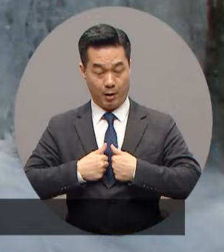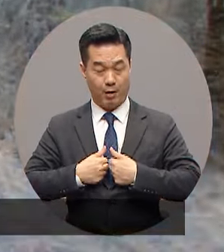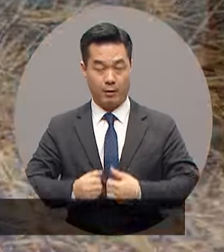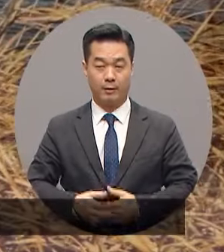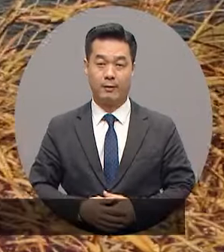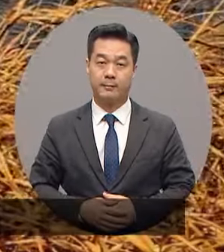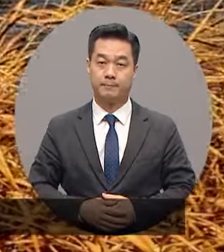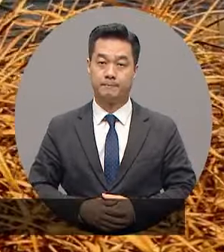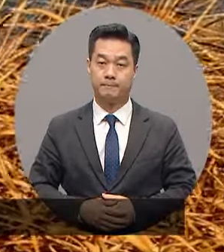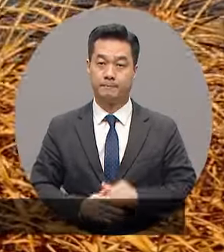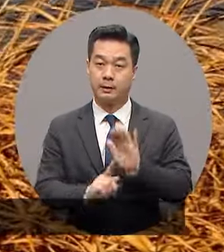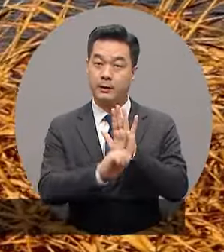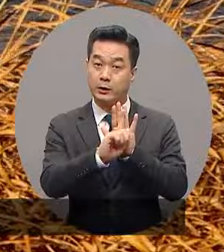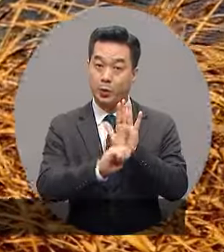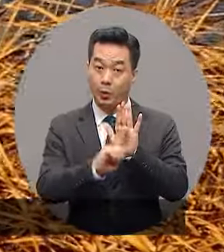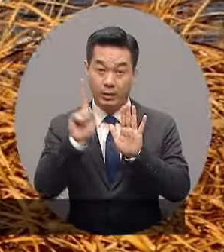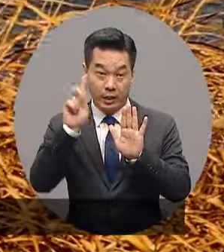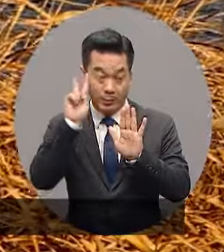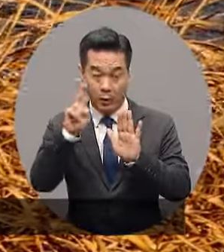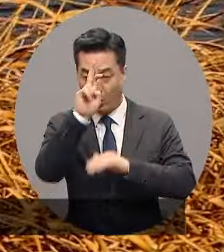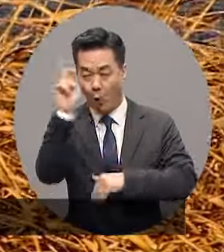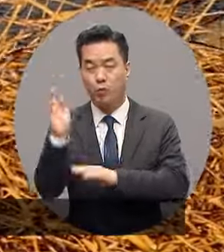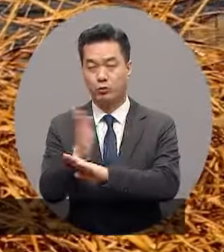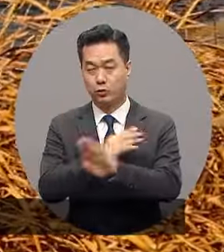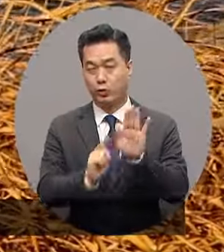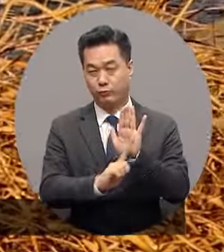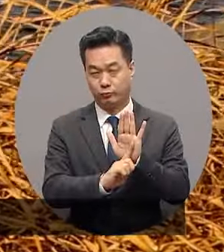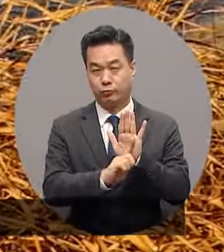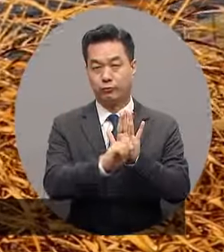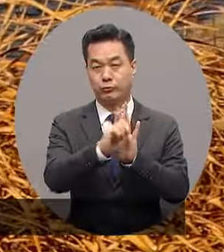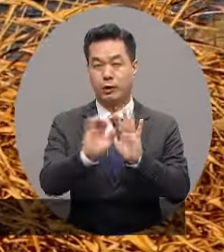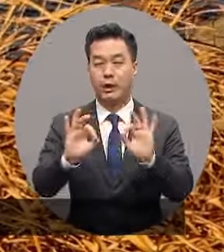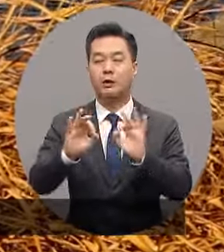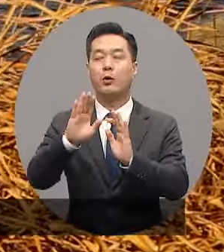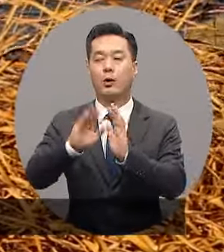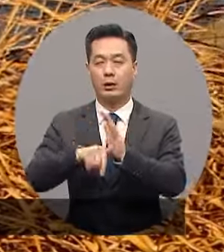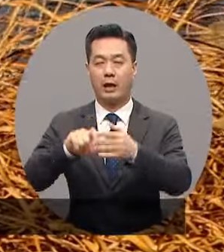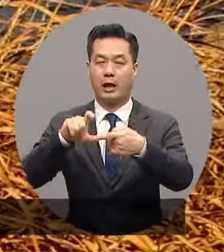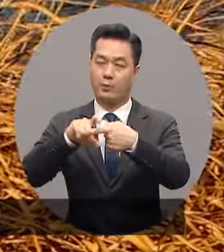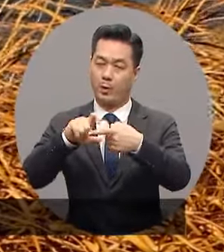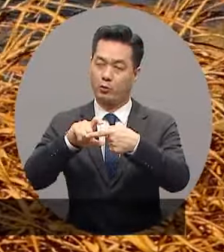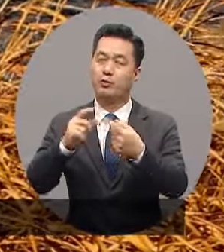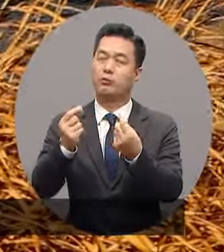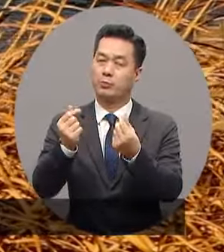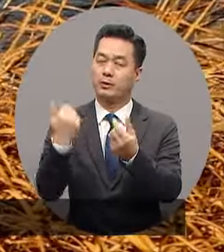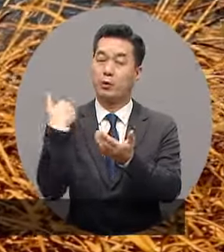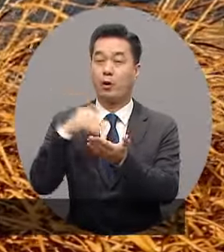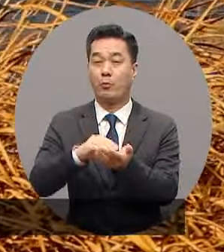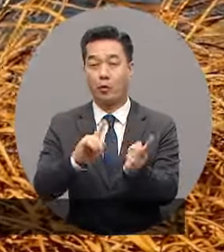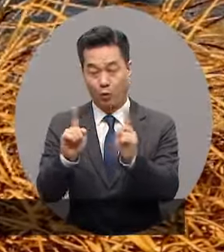따뜻한 옷차림 해주셔야겠습니다.